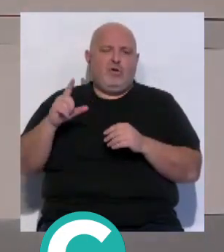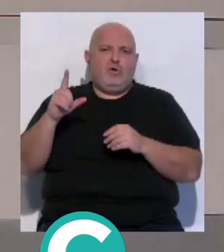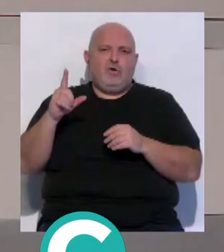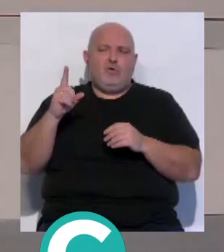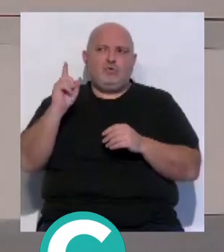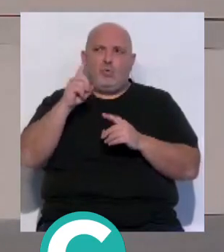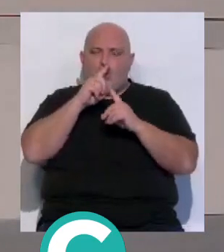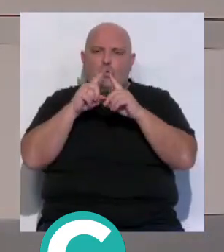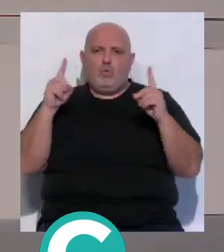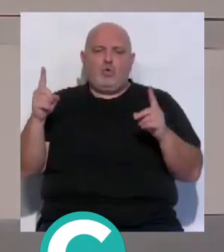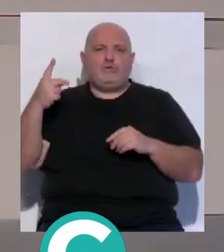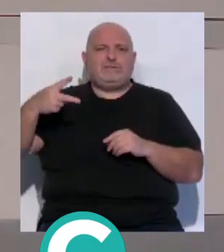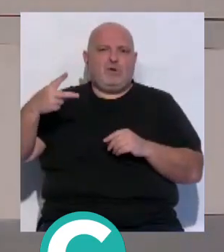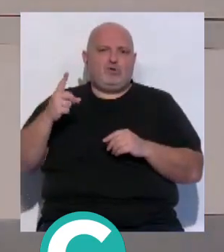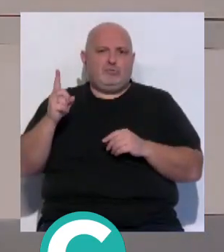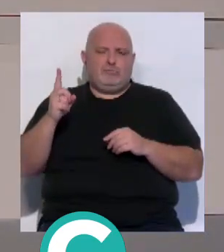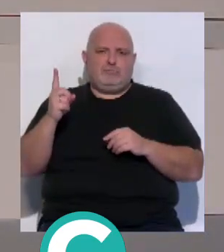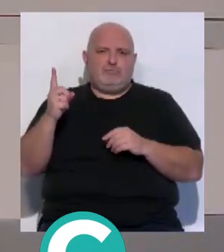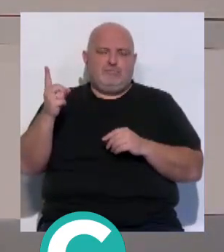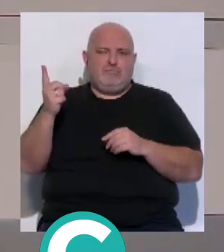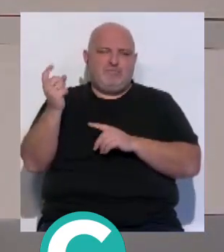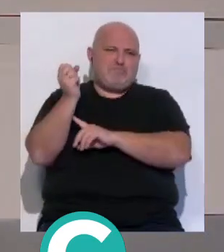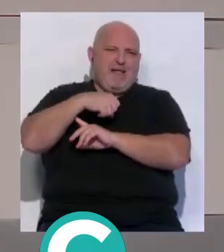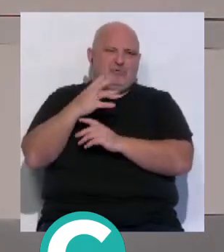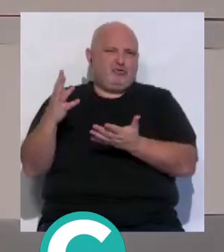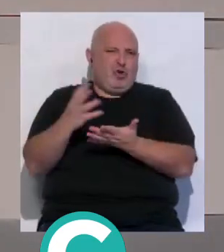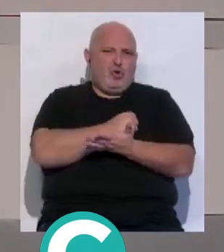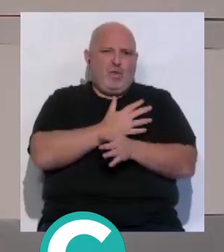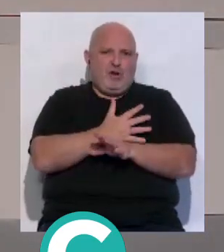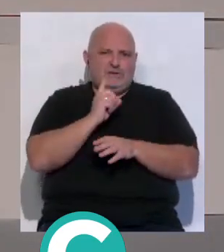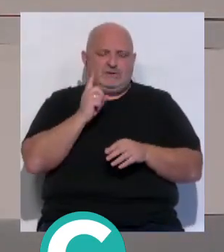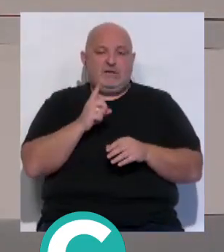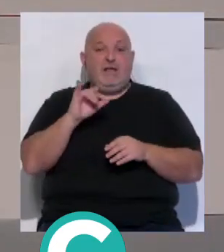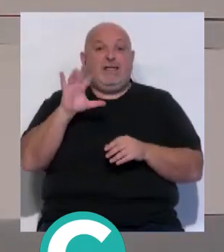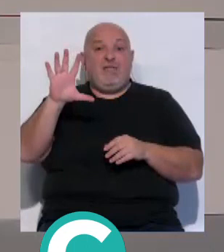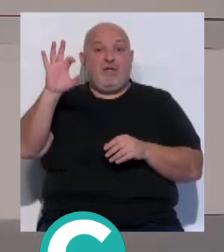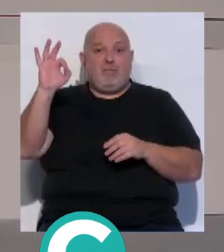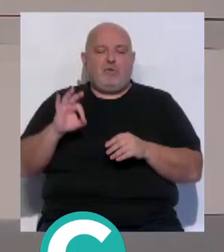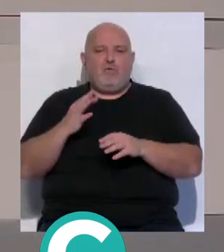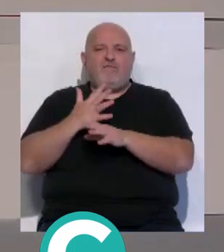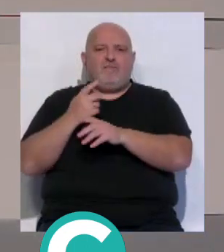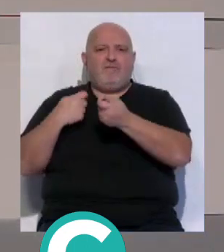solo año en Segunda División y si además tenía un 5% de la venta de jugadores en ese contrato